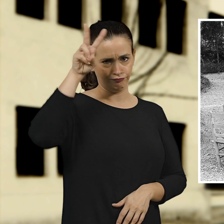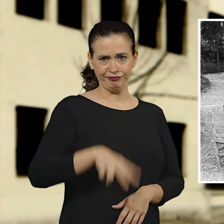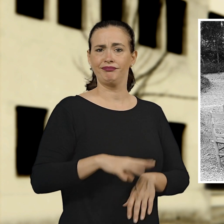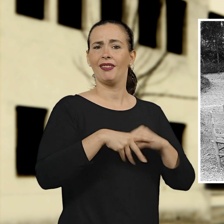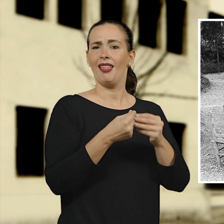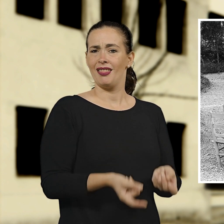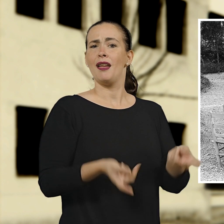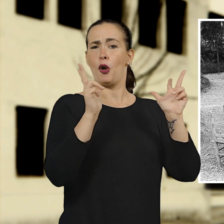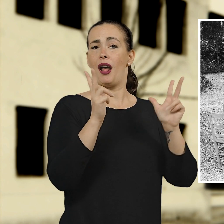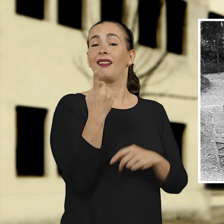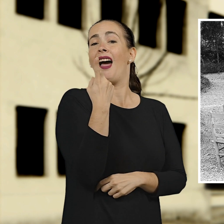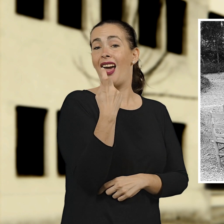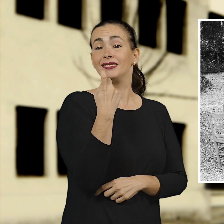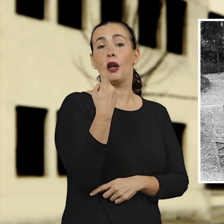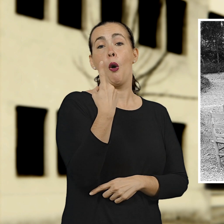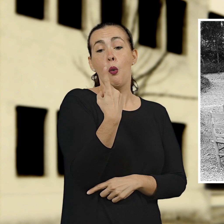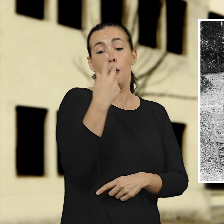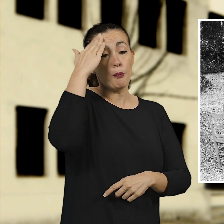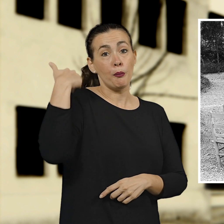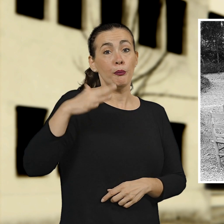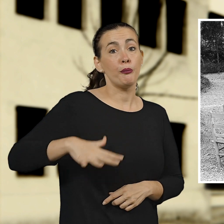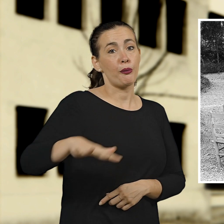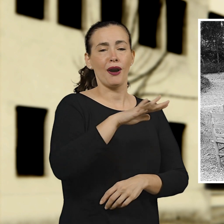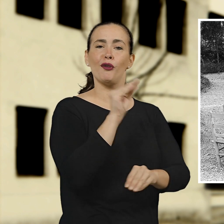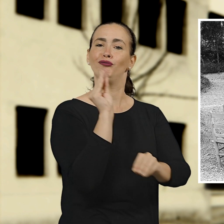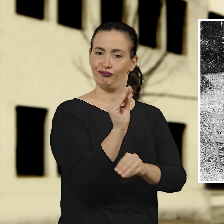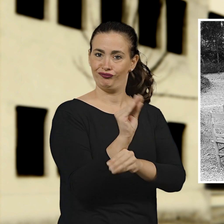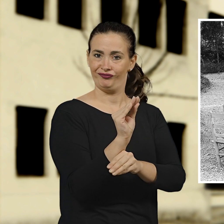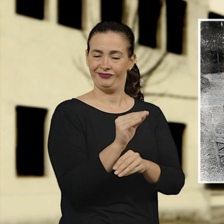Un estat autènticament democràtic necessitava un poble instruït.